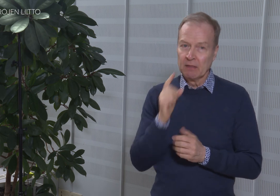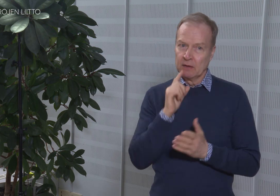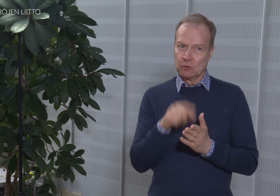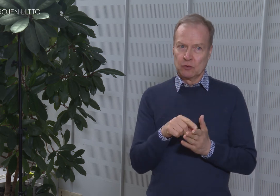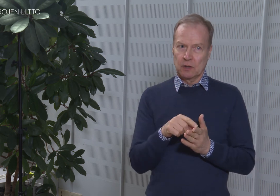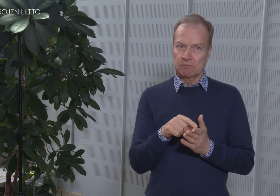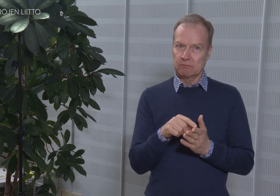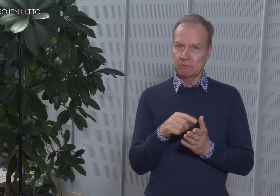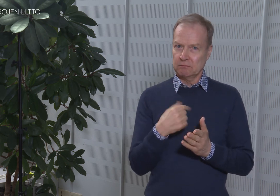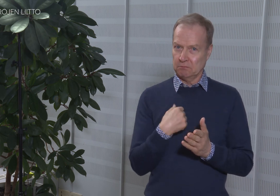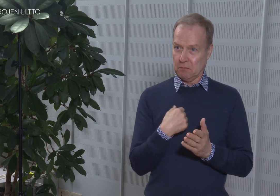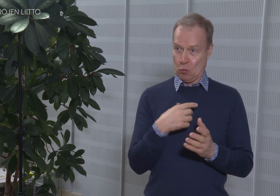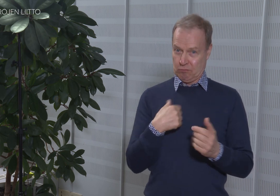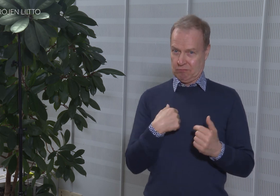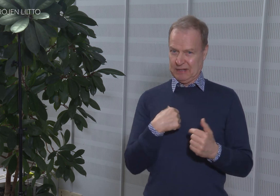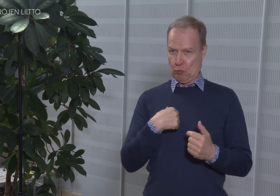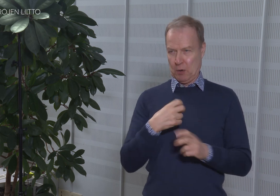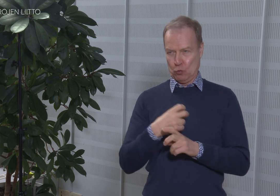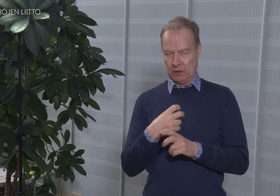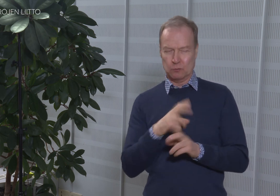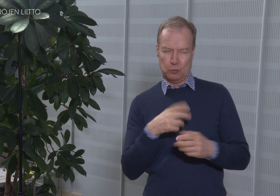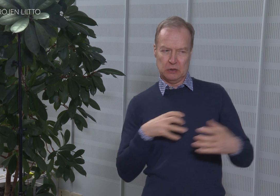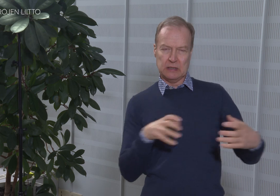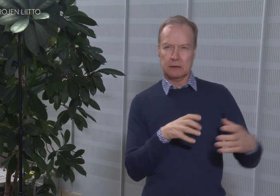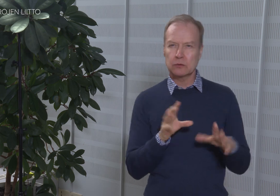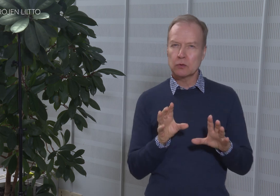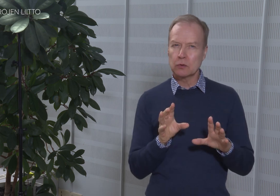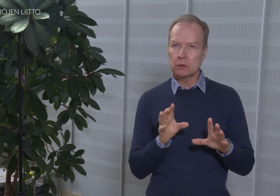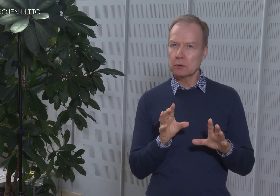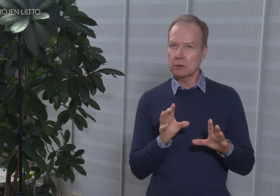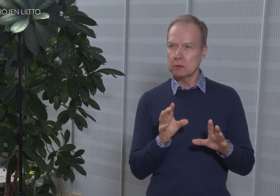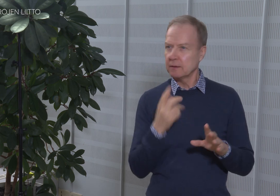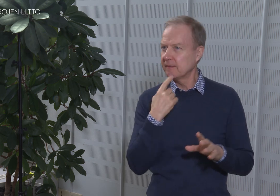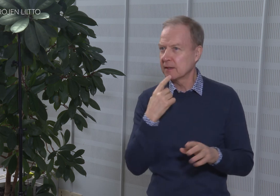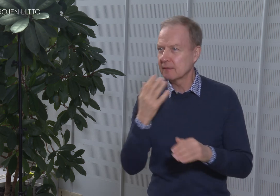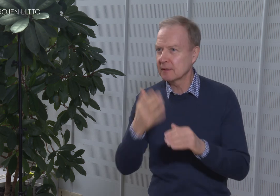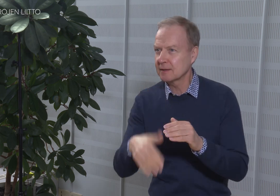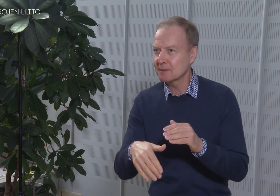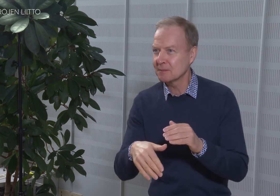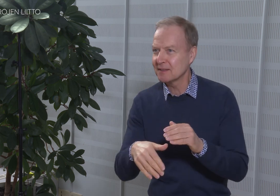Oma kokemukseni on, ettei yhteisömme ole vielä valmis, -